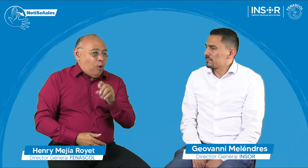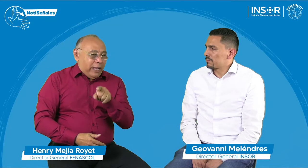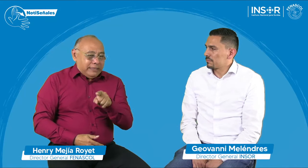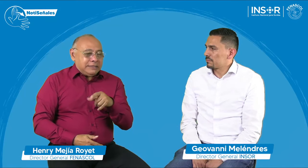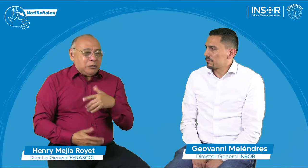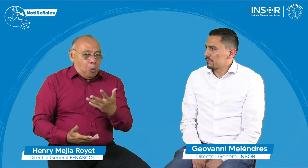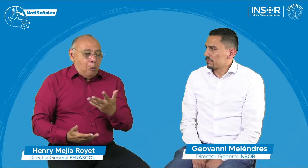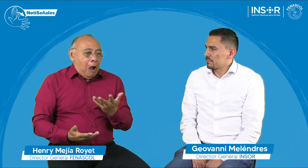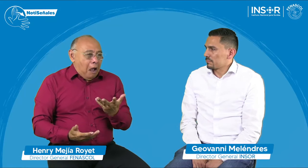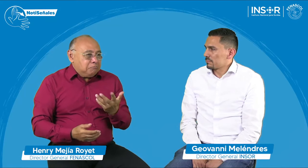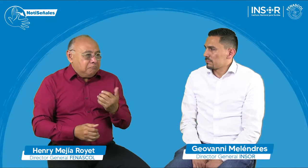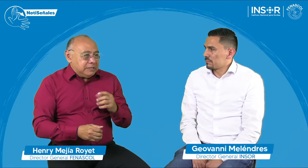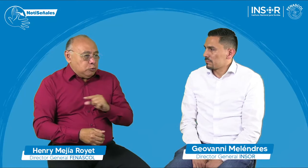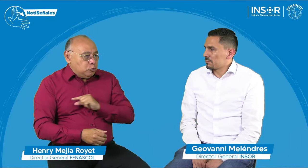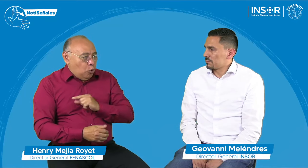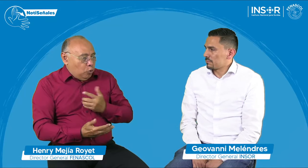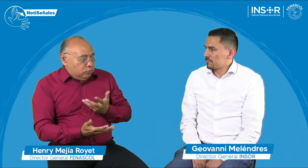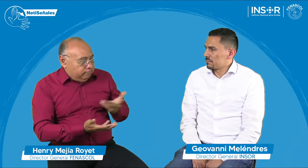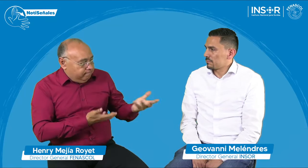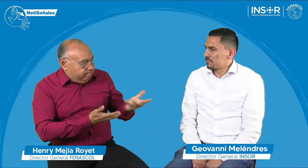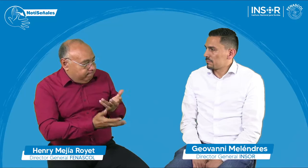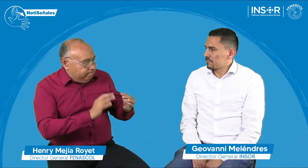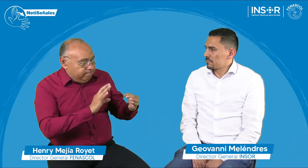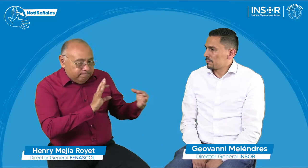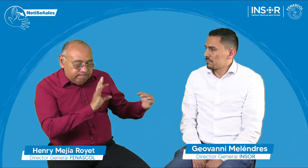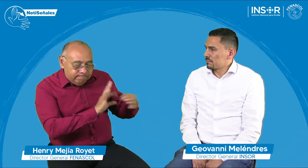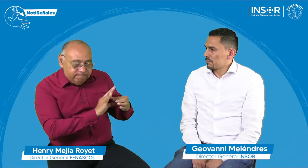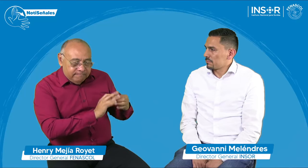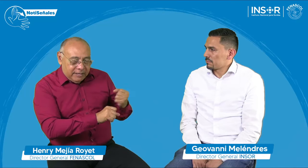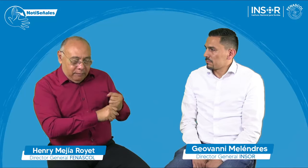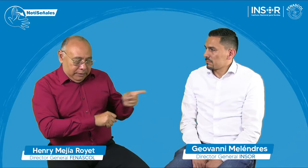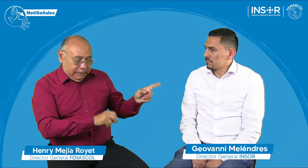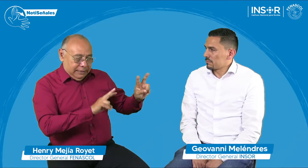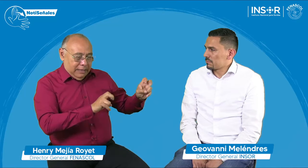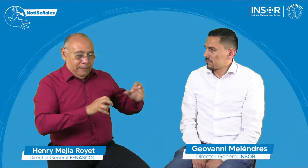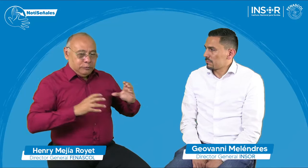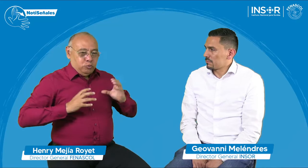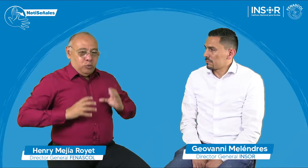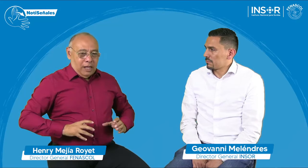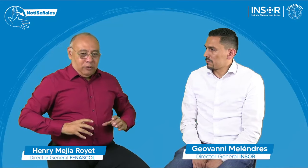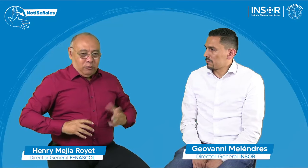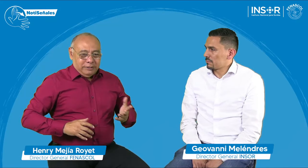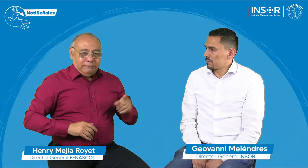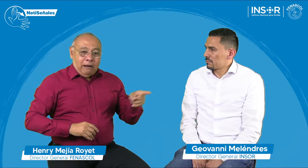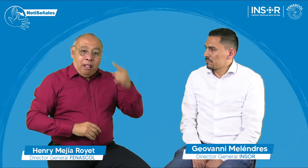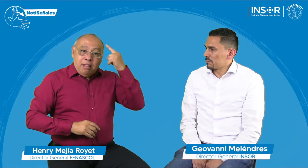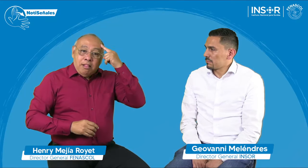subdirección de programas donde